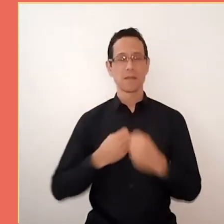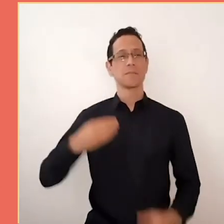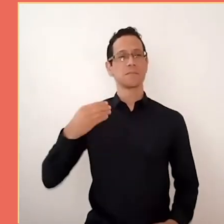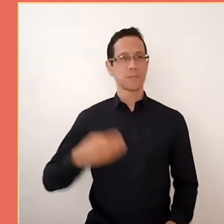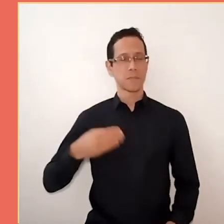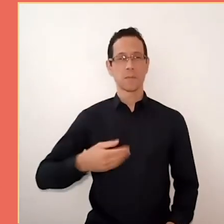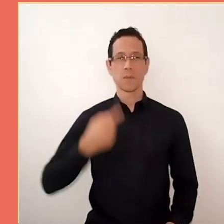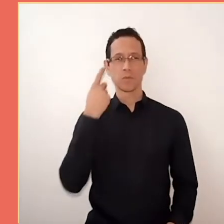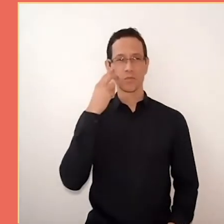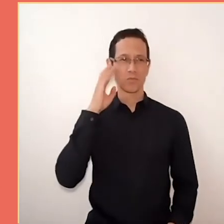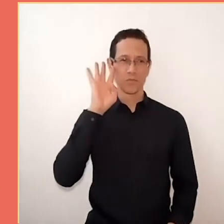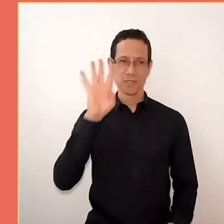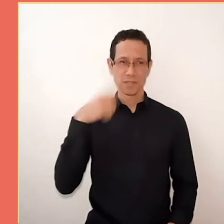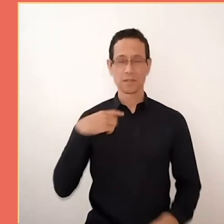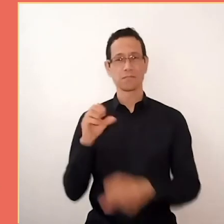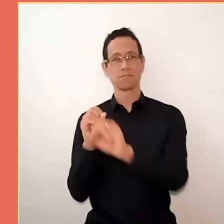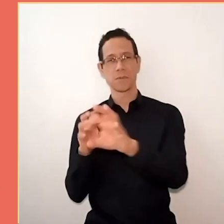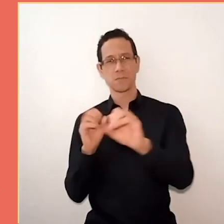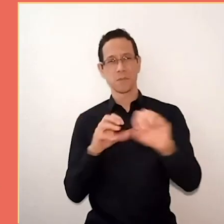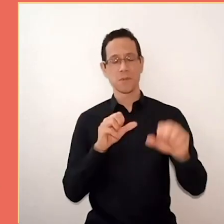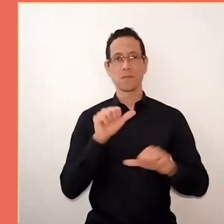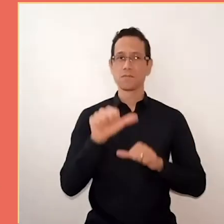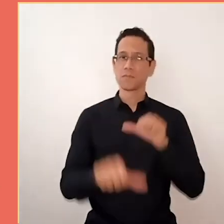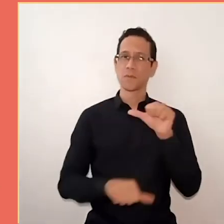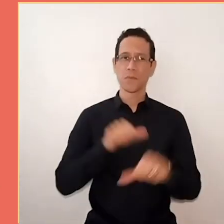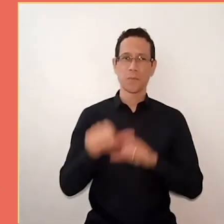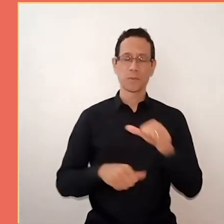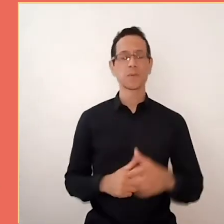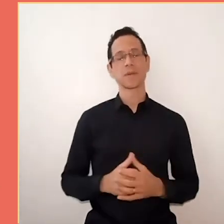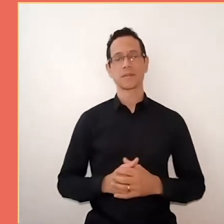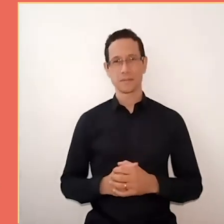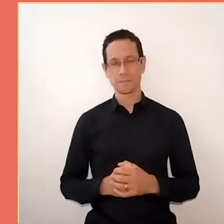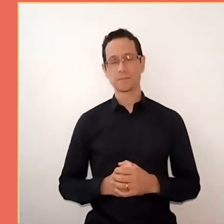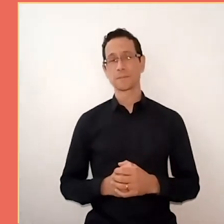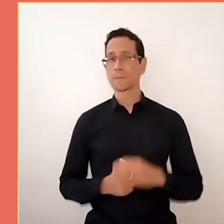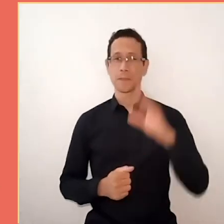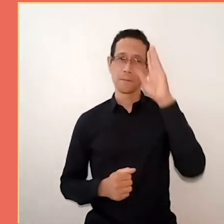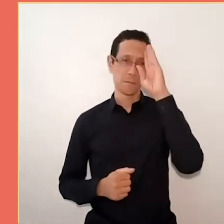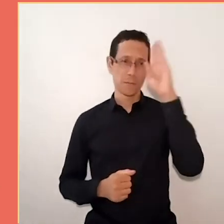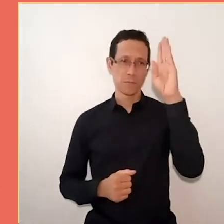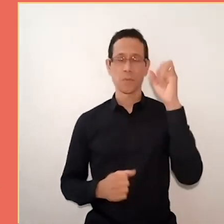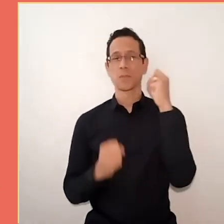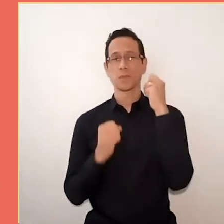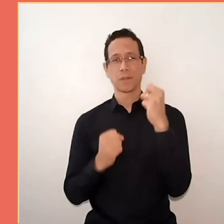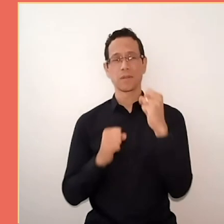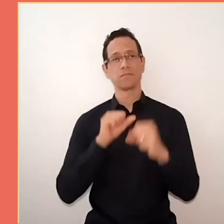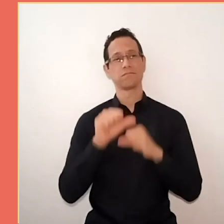sobre essa educação transformadora, mas sobre o principal potencial transformador da palavra,